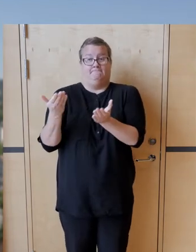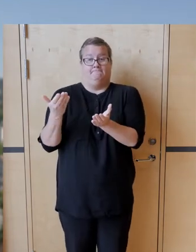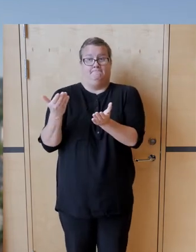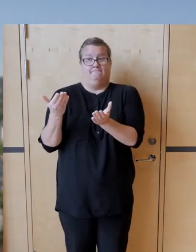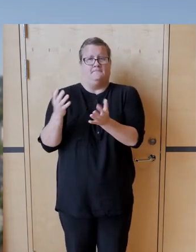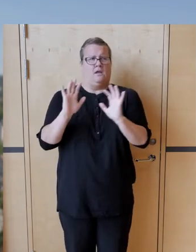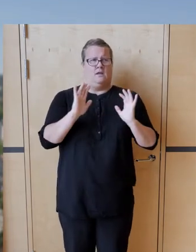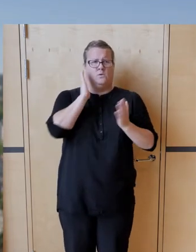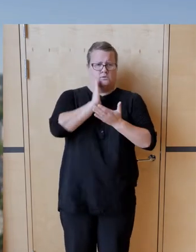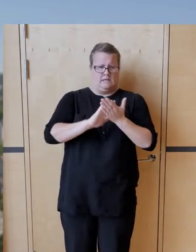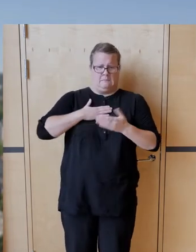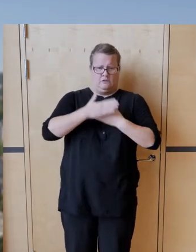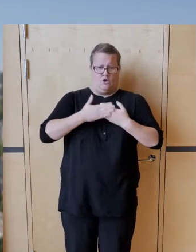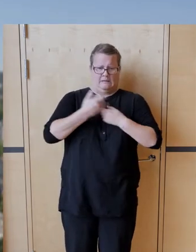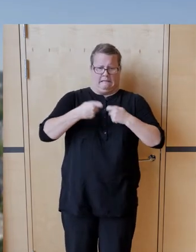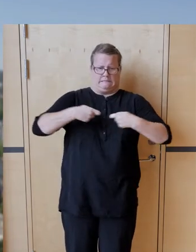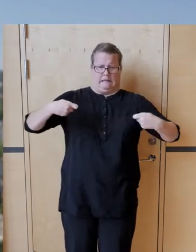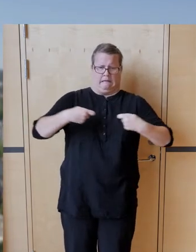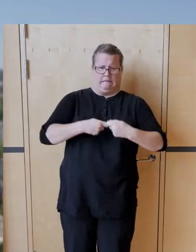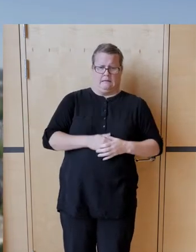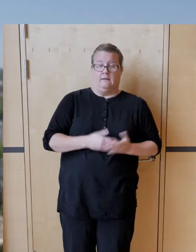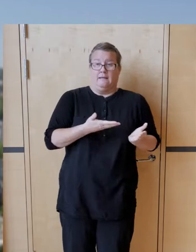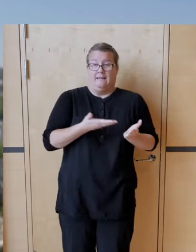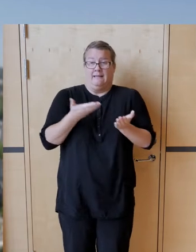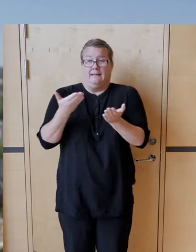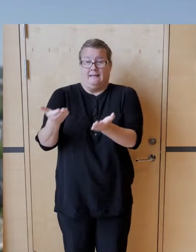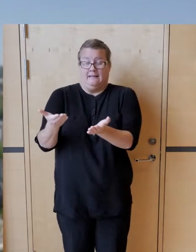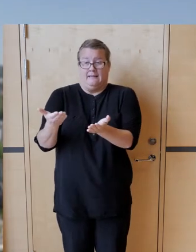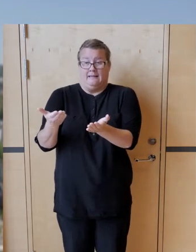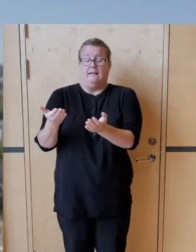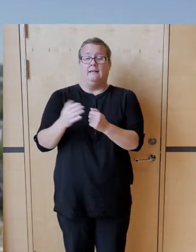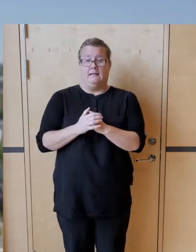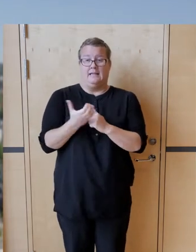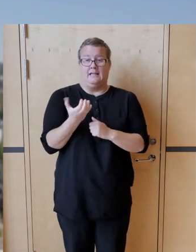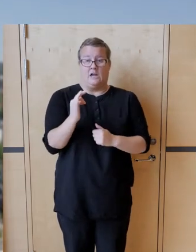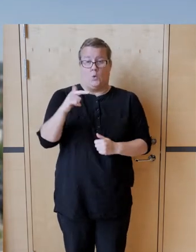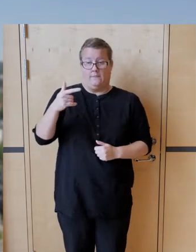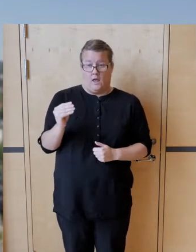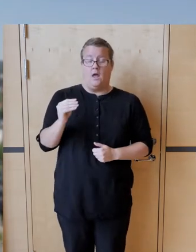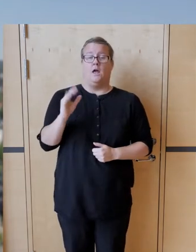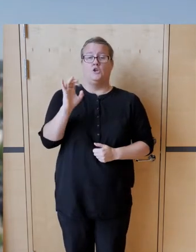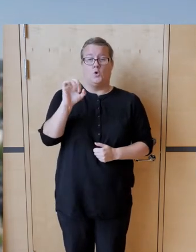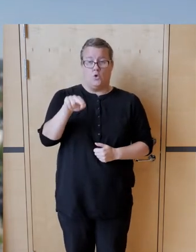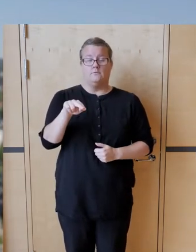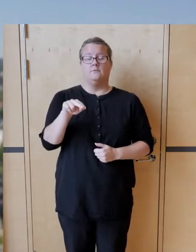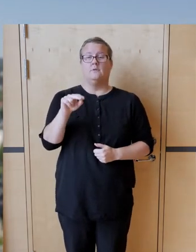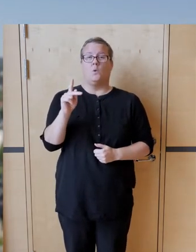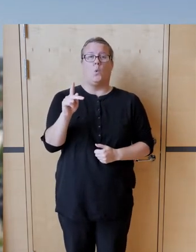Min dator lite säger Charlotta enkel Jansson enkelt numera och där kristdemokrat Grupperade efter Joakim Wallström